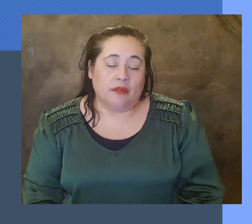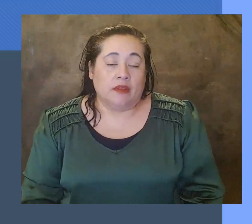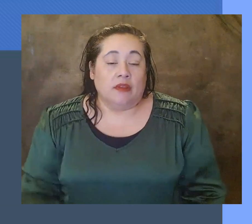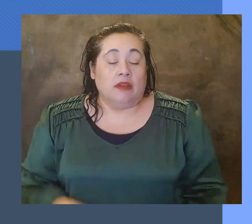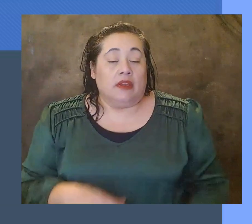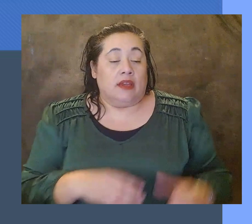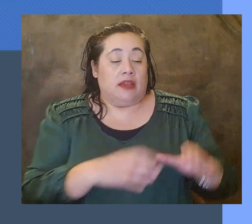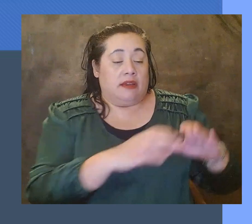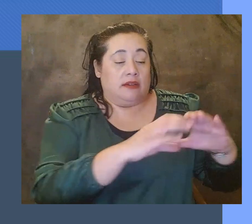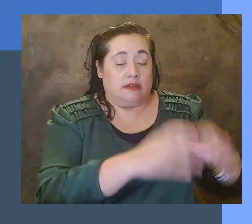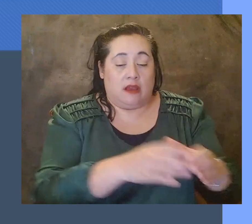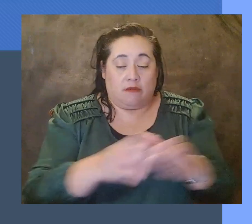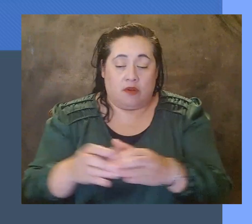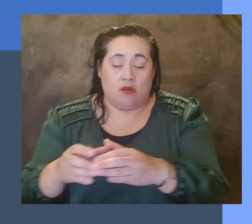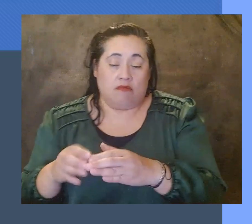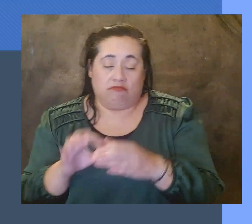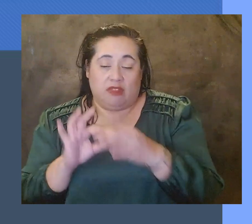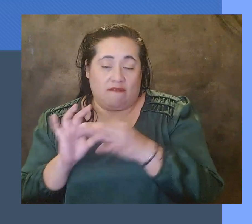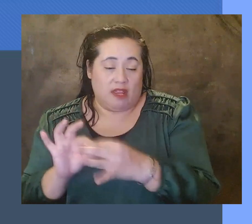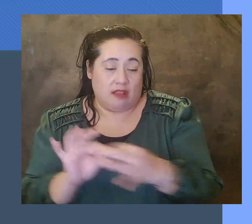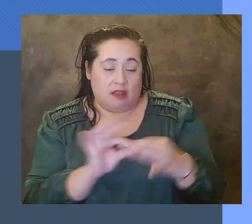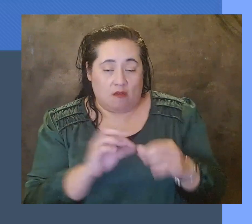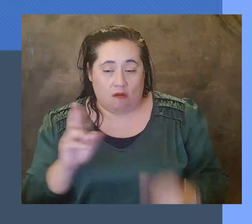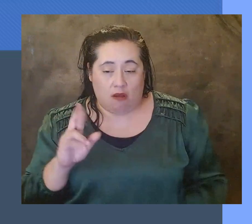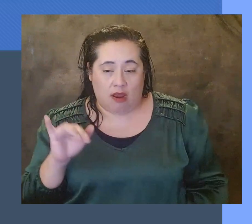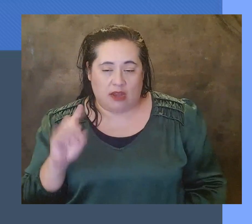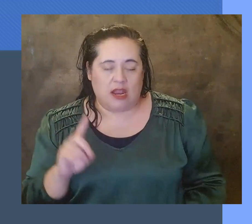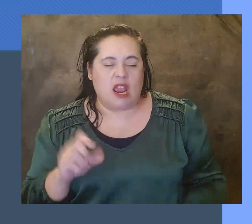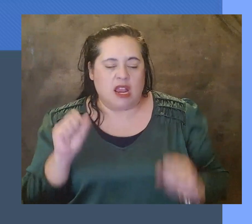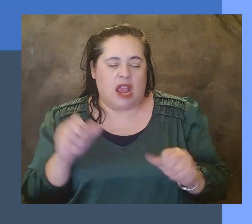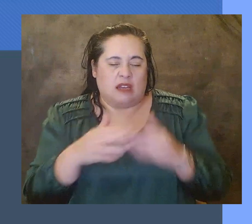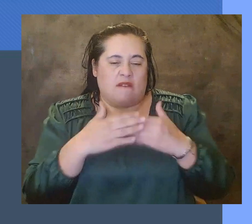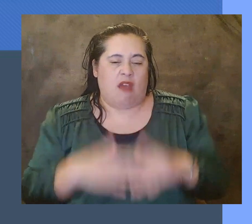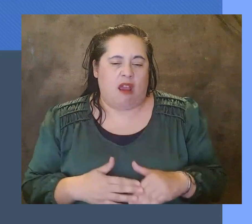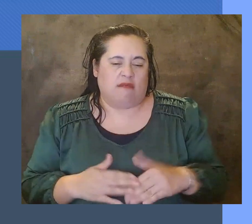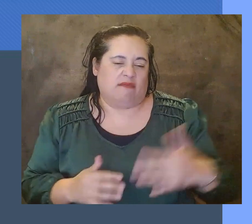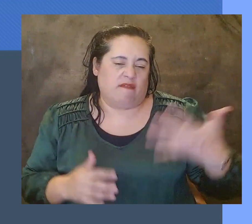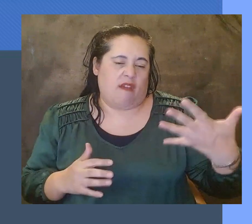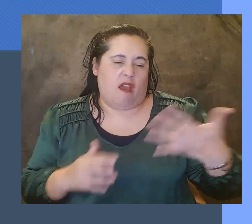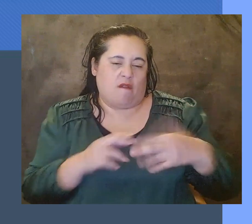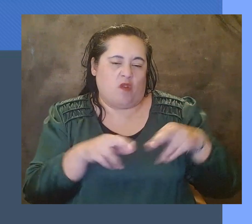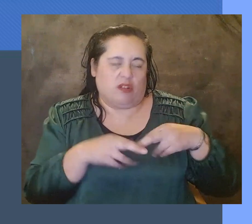Los capítulos afiliados se dividen dentro de estas cinco regiones.